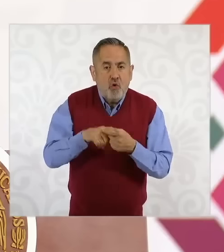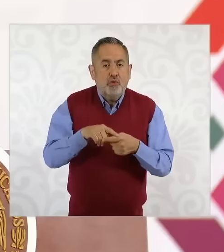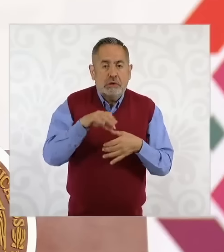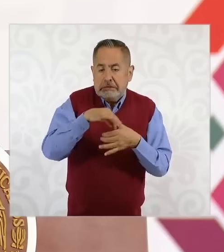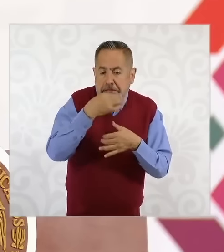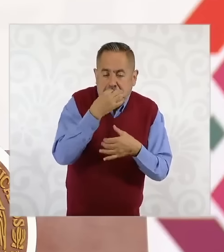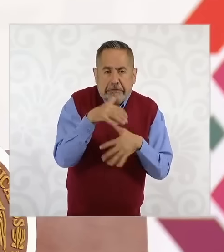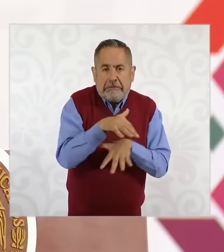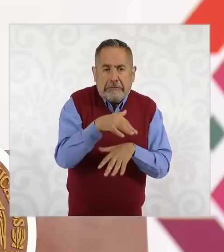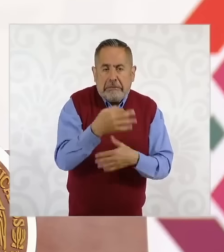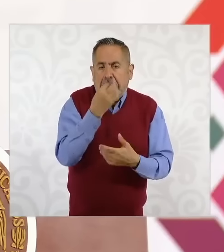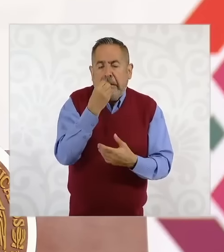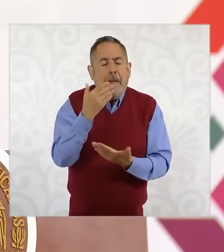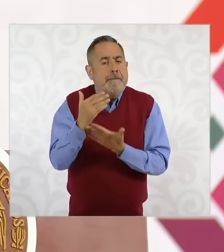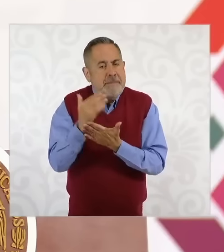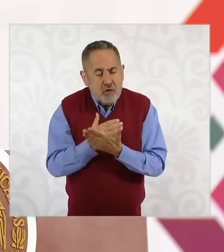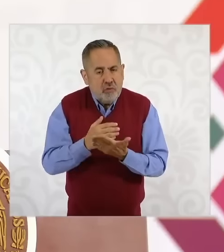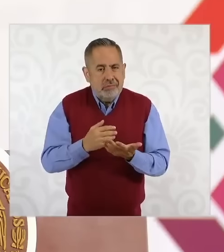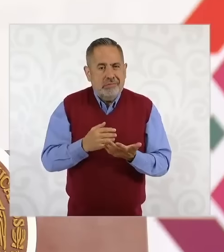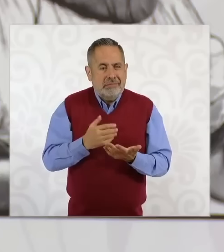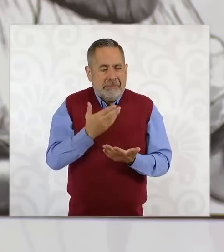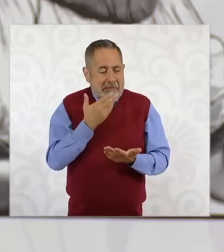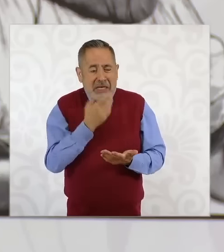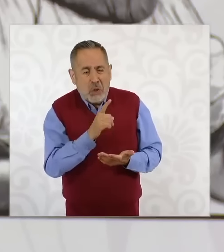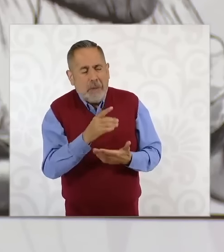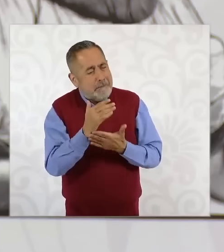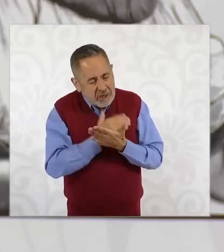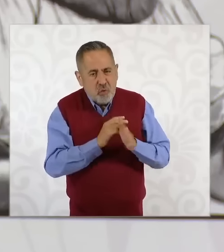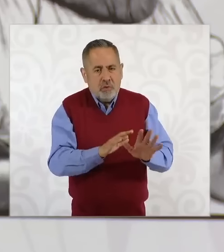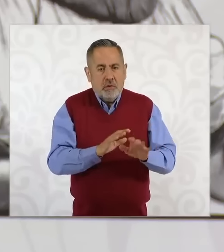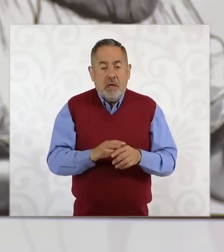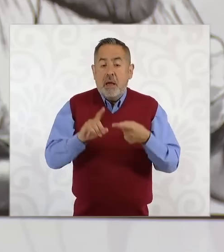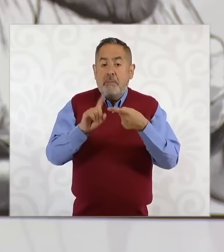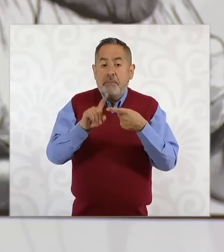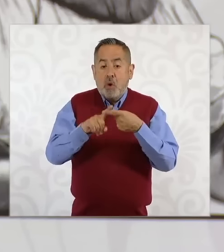para las niñas y los niños. La primera fue el que no se pudieran consumir en las escuelas.